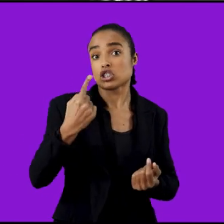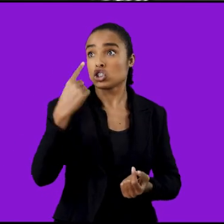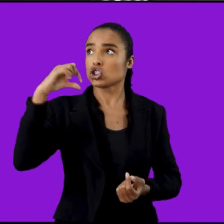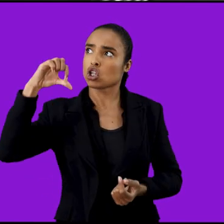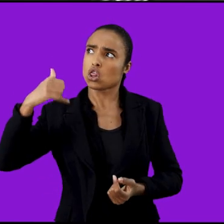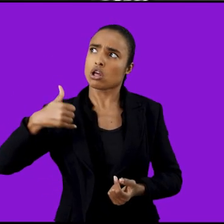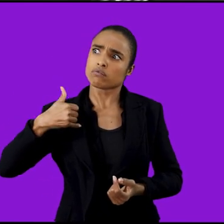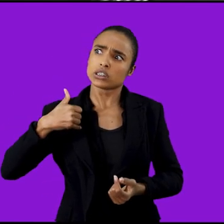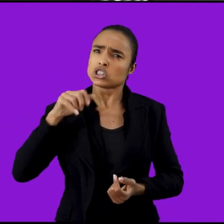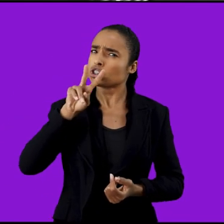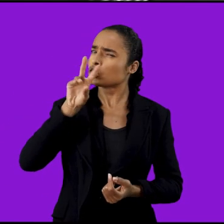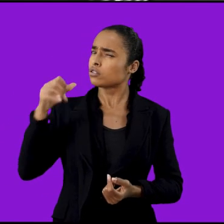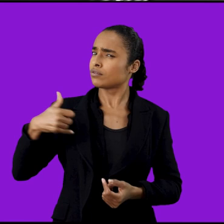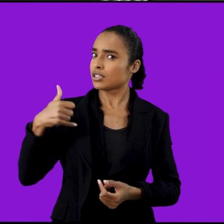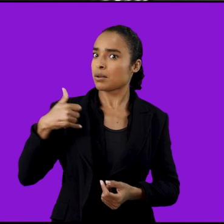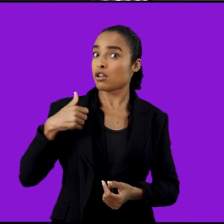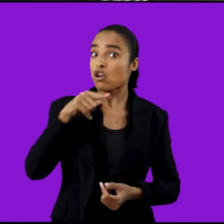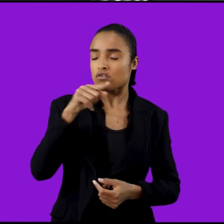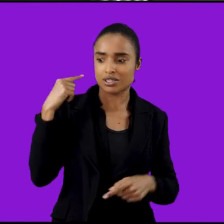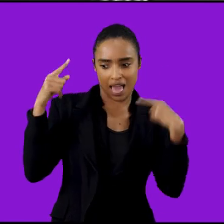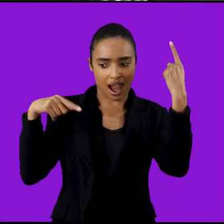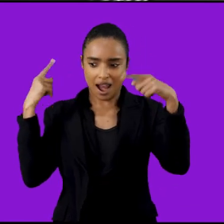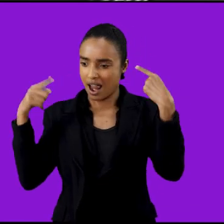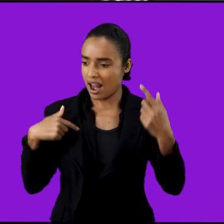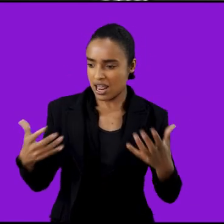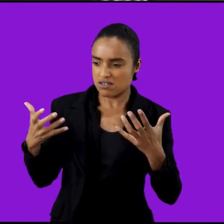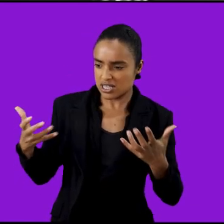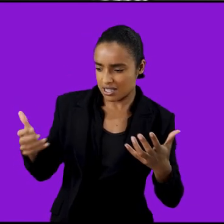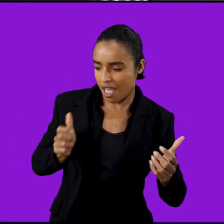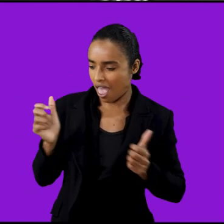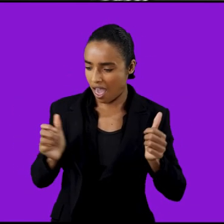eu fui trabalhar assim. Eu tinha 19/20 anos. Aí cê despiroca, né? Com um monte de dinheiro.